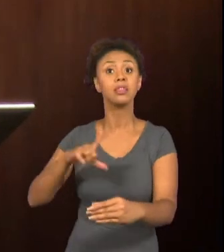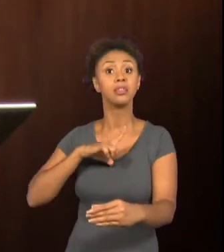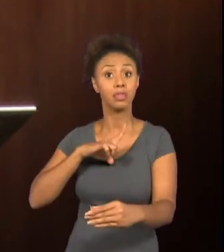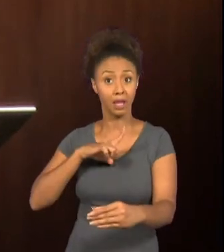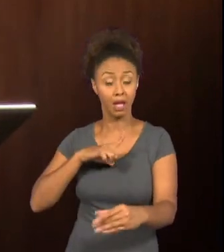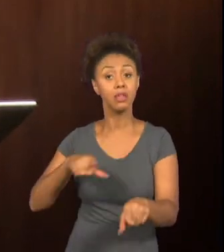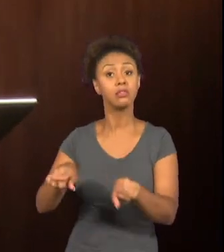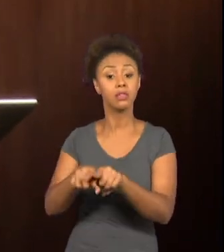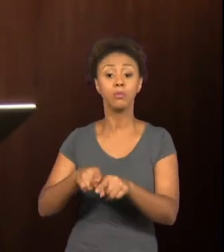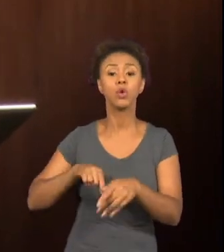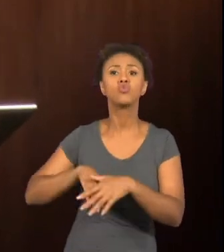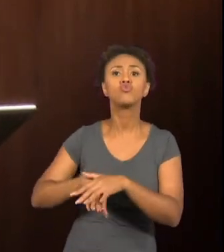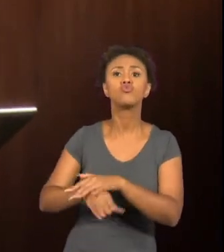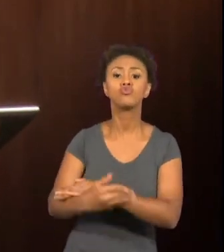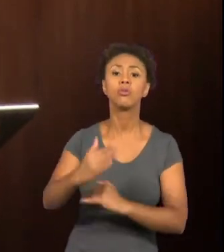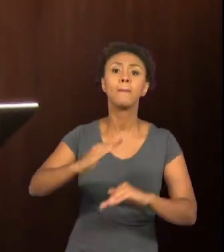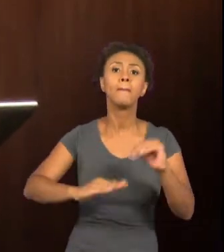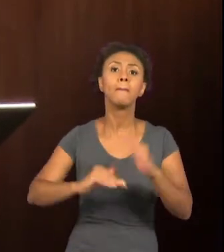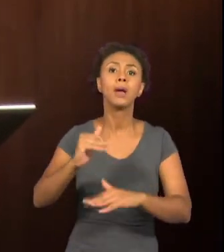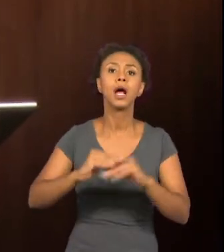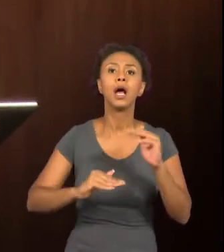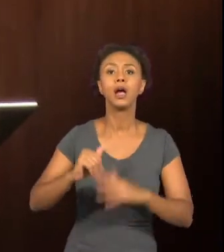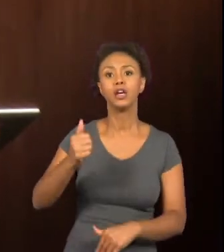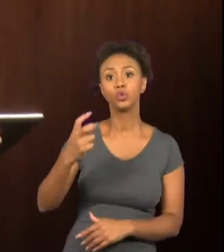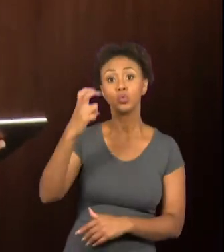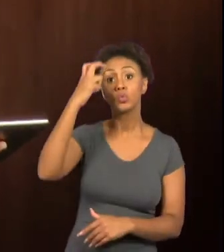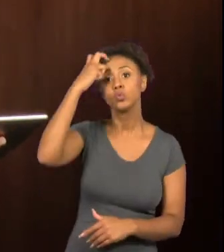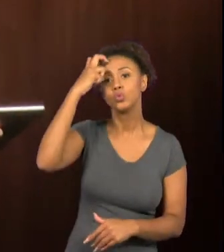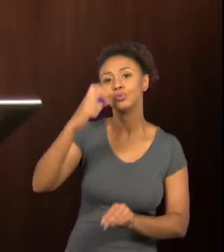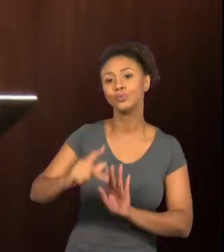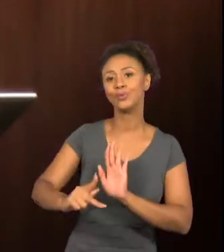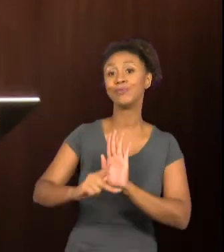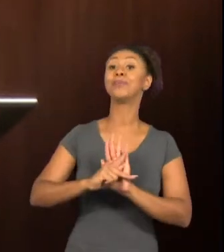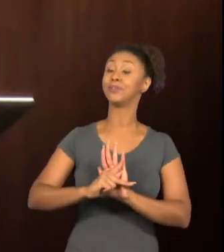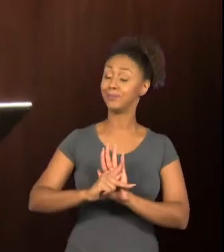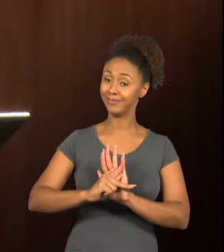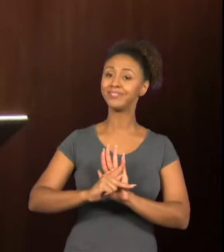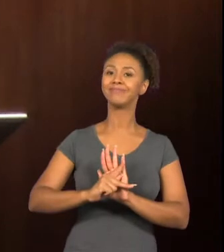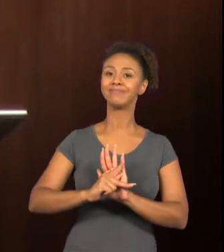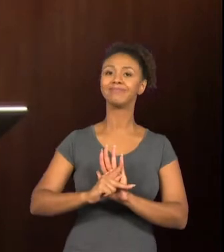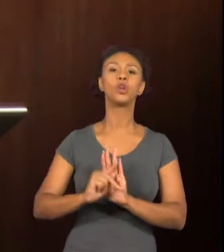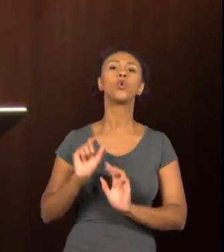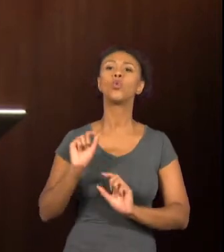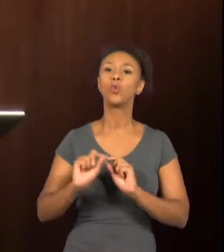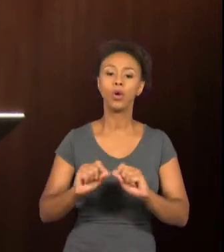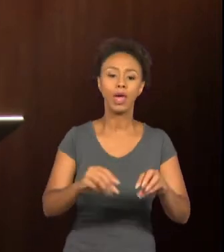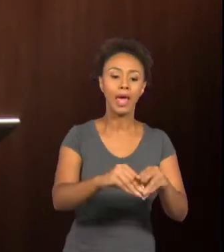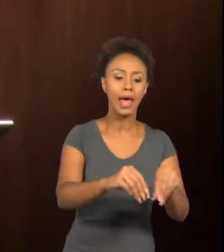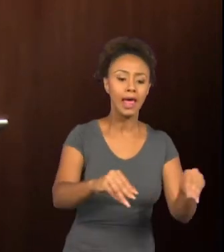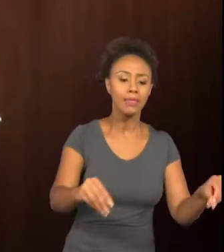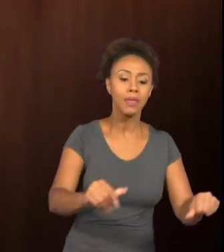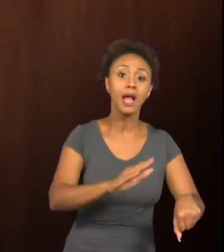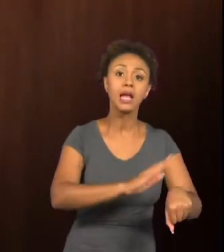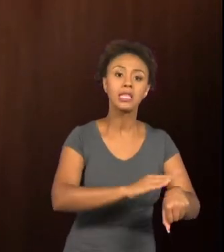INCLUSIVE, NORMALMENTE TEM MUITO VÍNCULO COM OS CICLOS LIGADOS A TERRA, NÃO É?